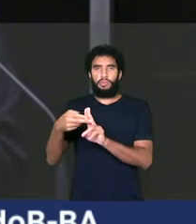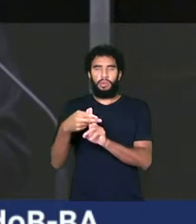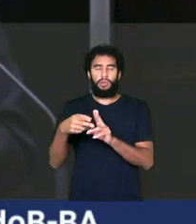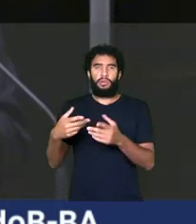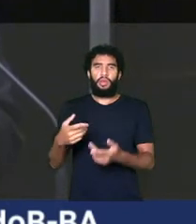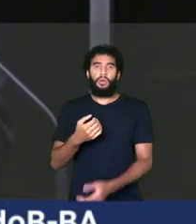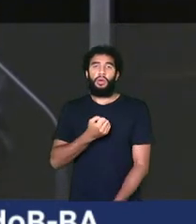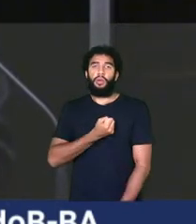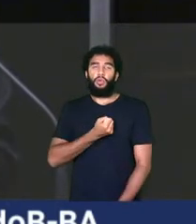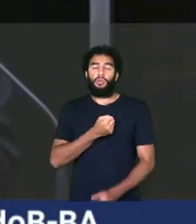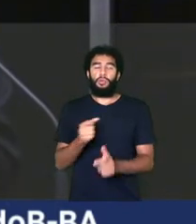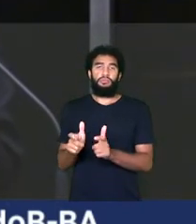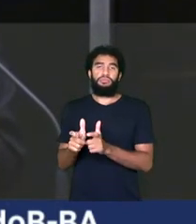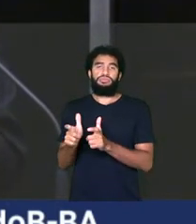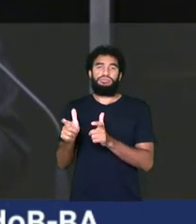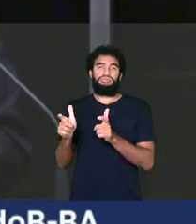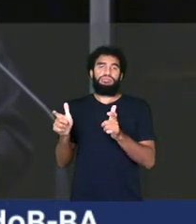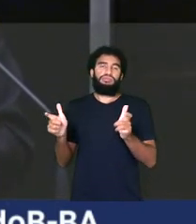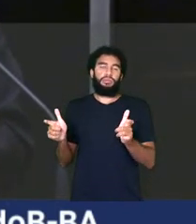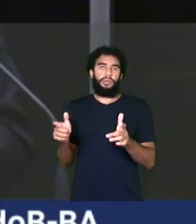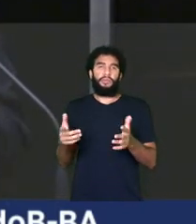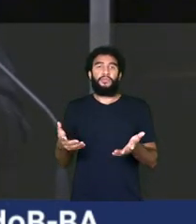EXPECTATIVA É QUE NÃO PASSE ESSA MODIFICAÇÃO, É QUE